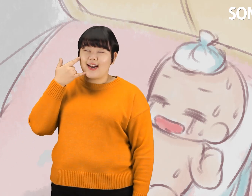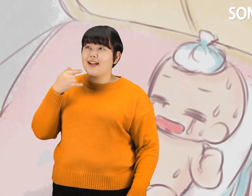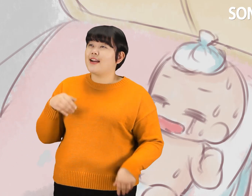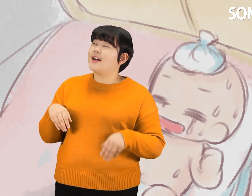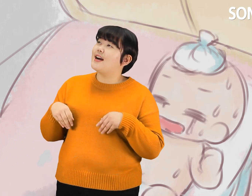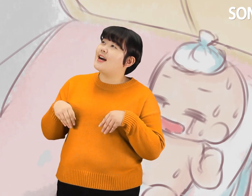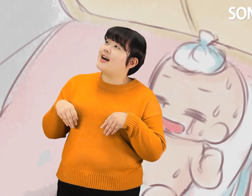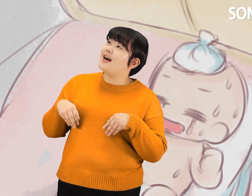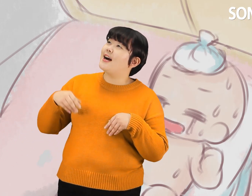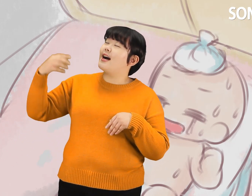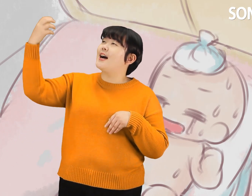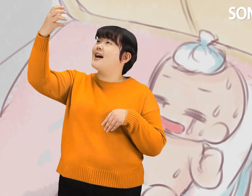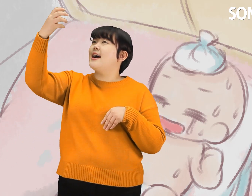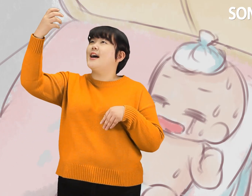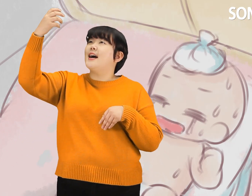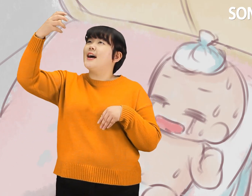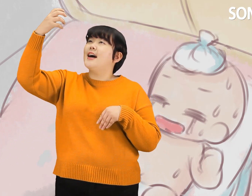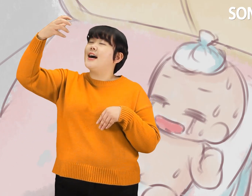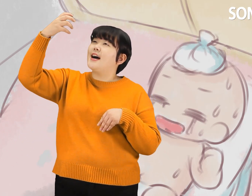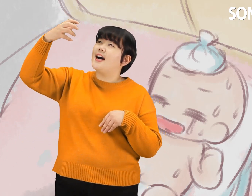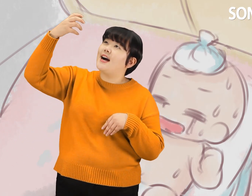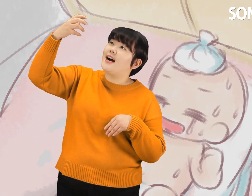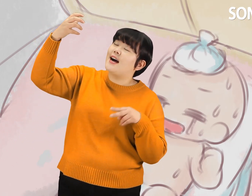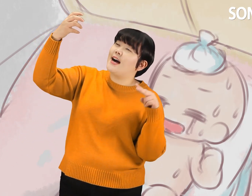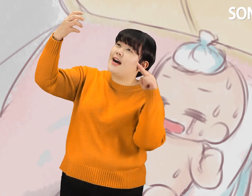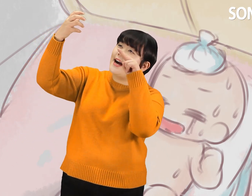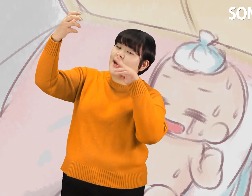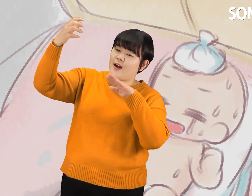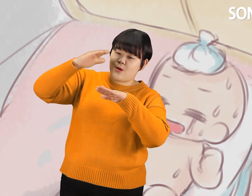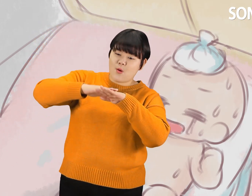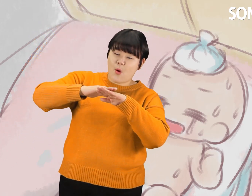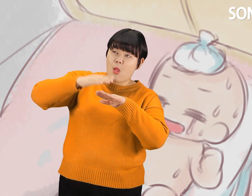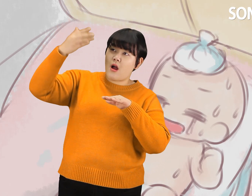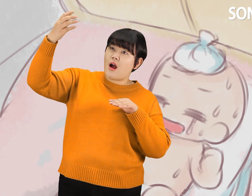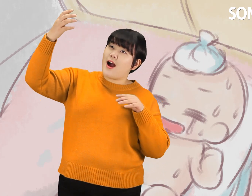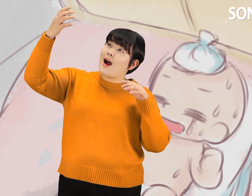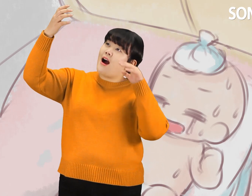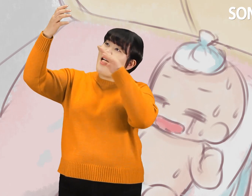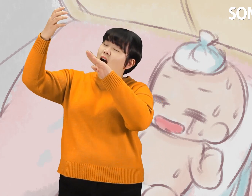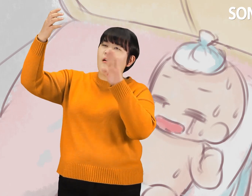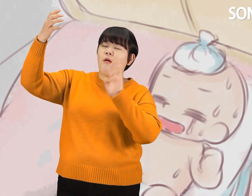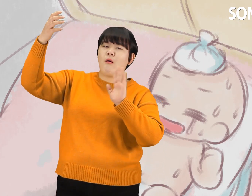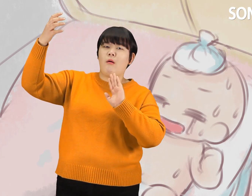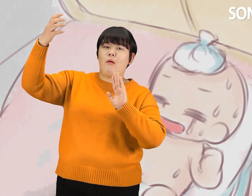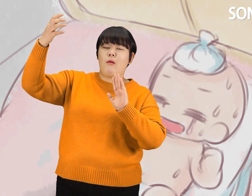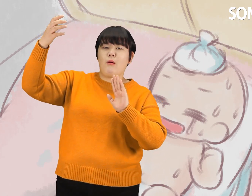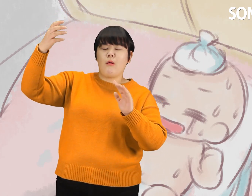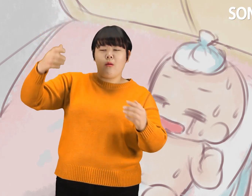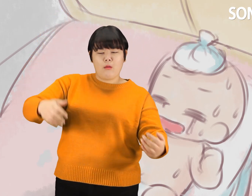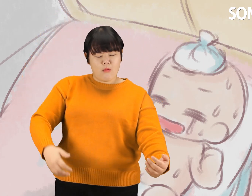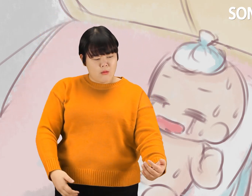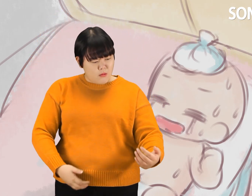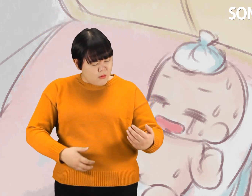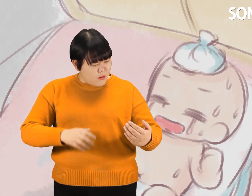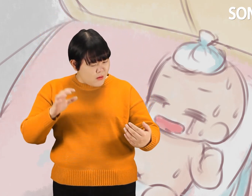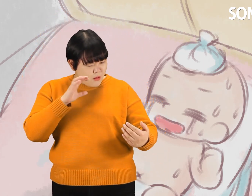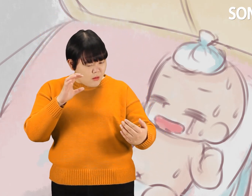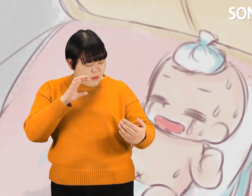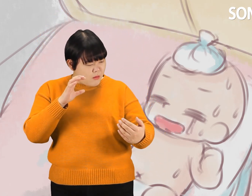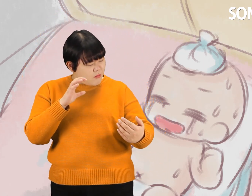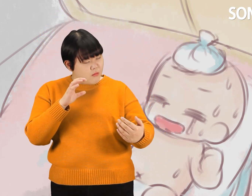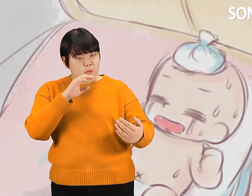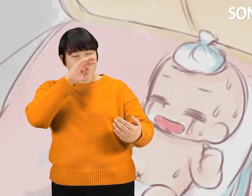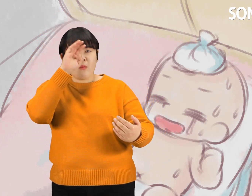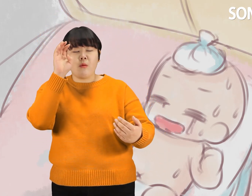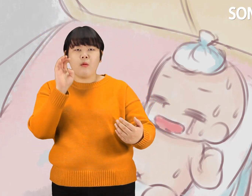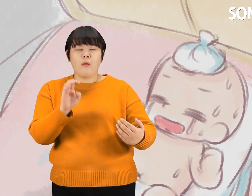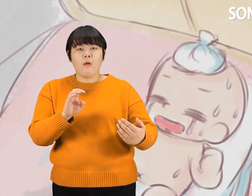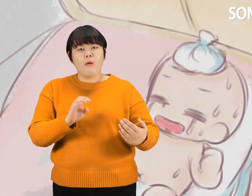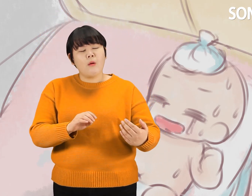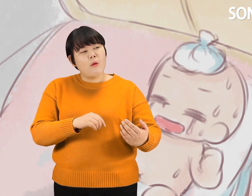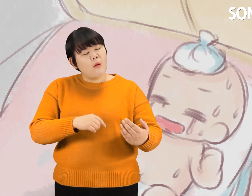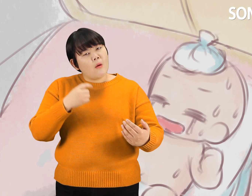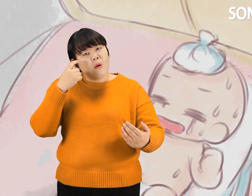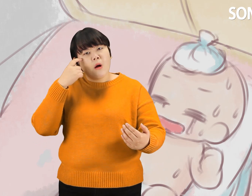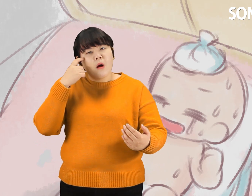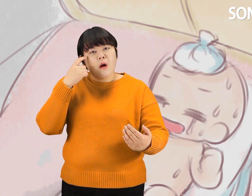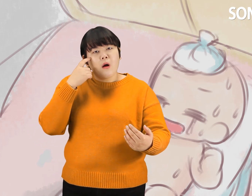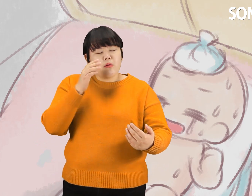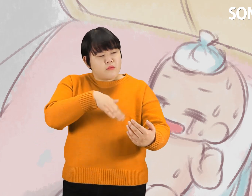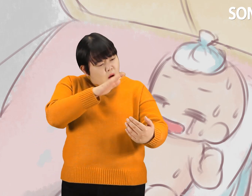しかし、ヘレンは人形を見ても、手を差し伸べていない。